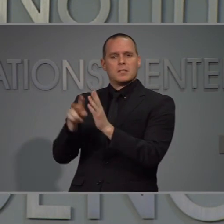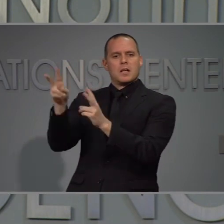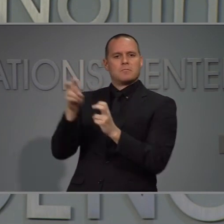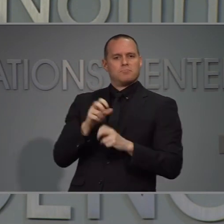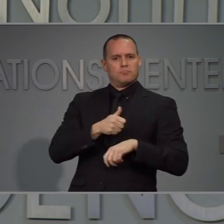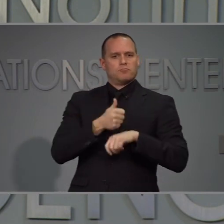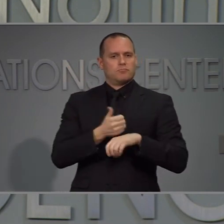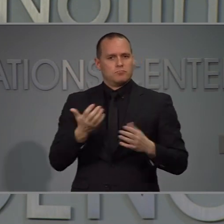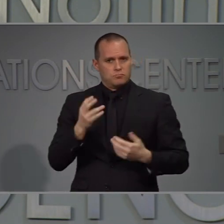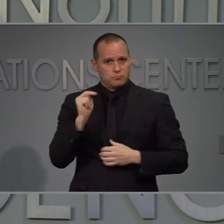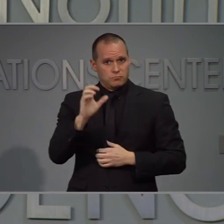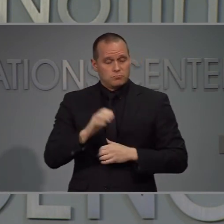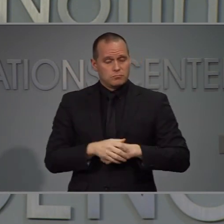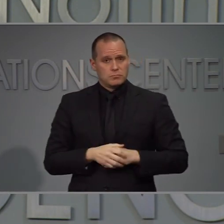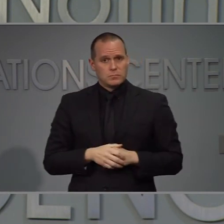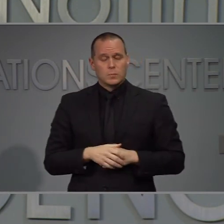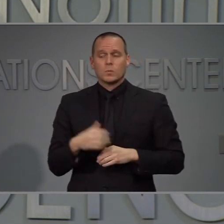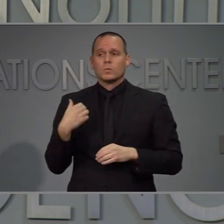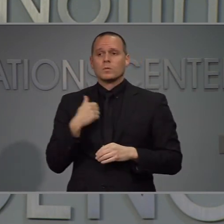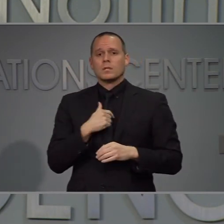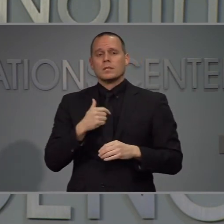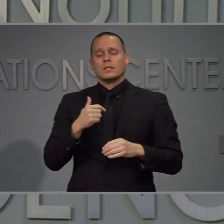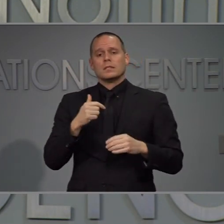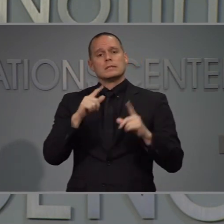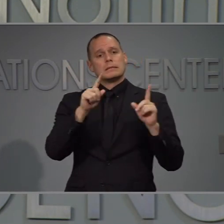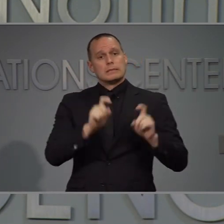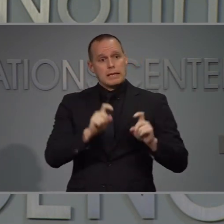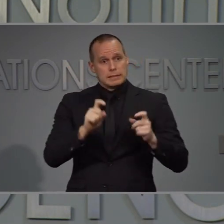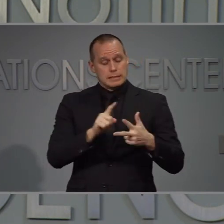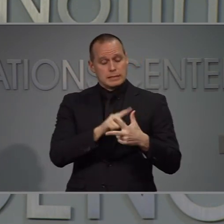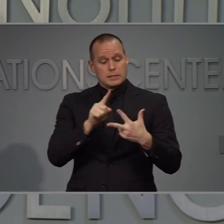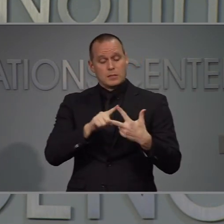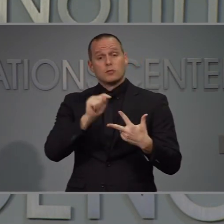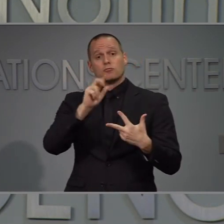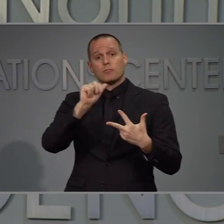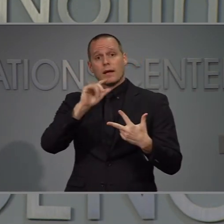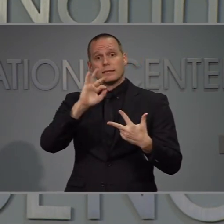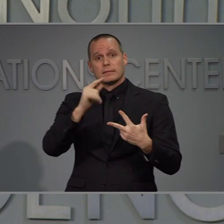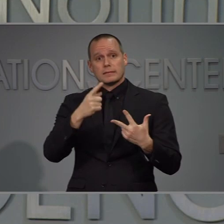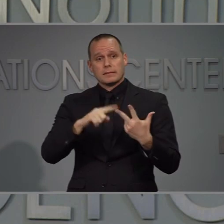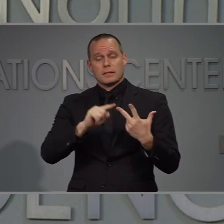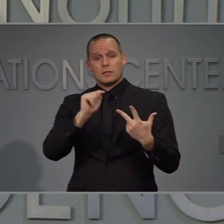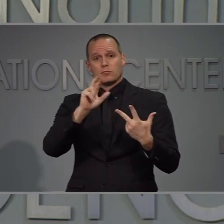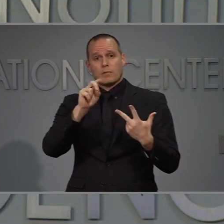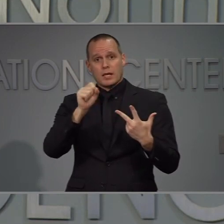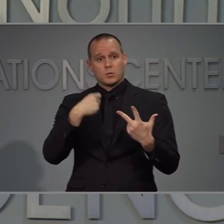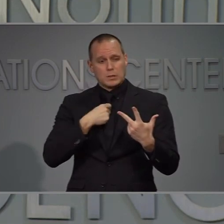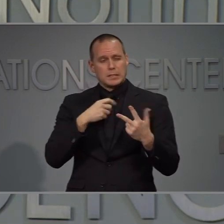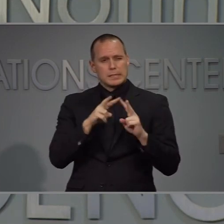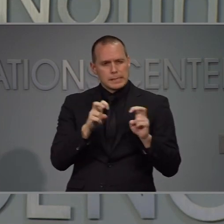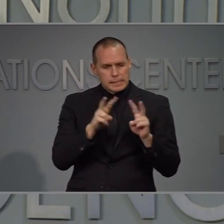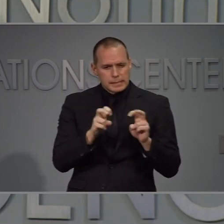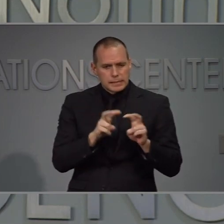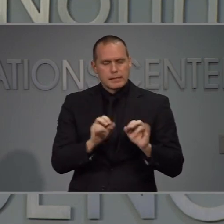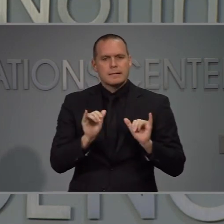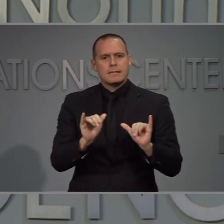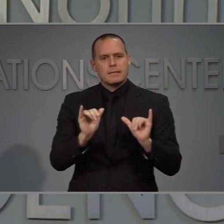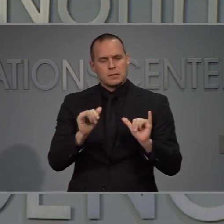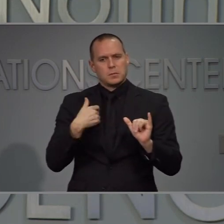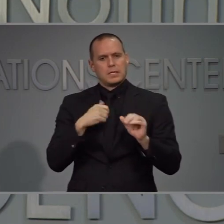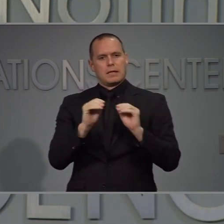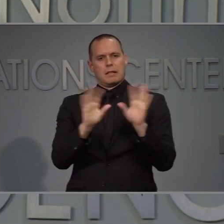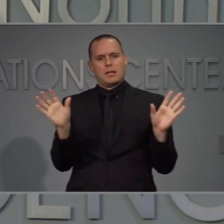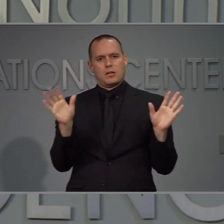Después de un análisis profundo sobre los detalles, las